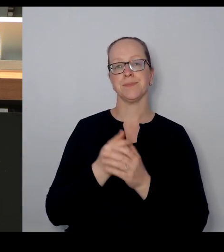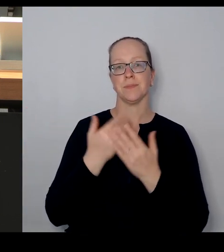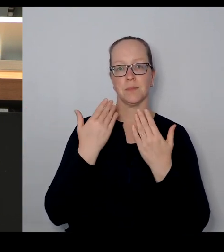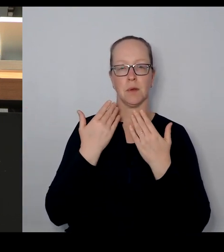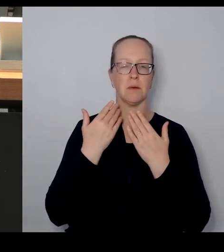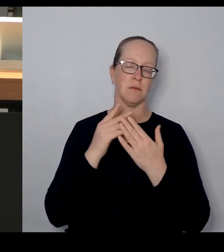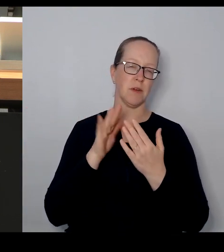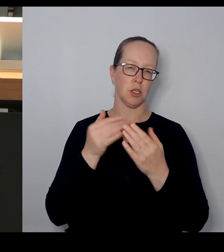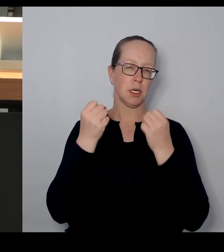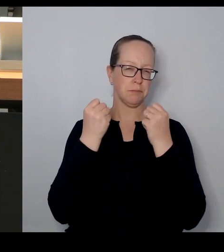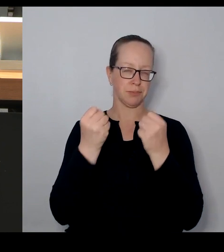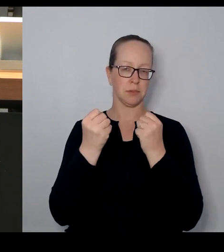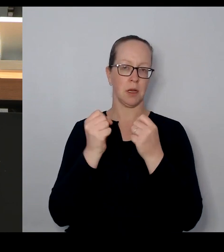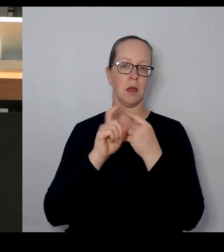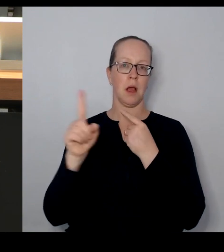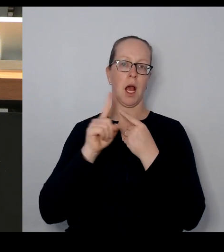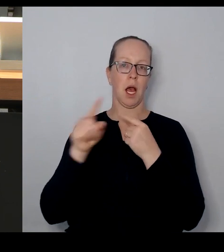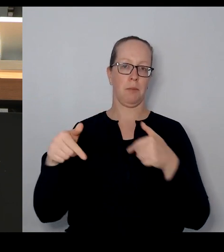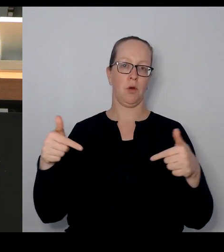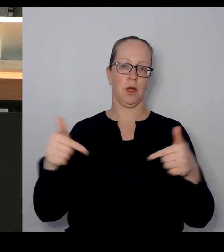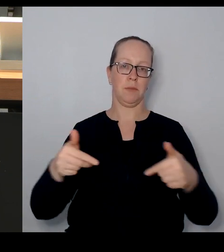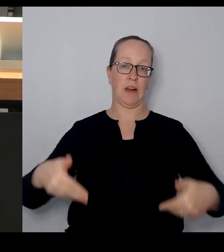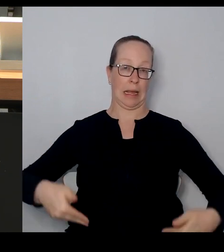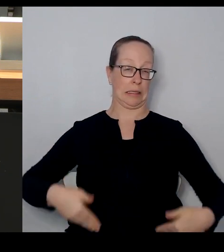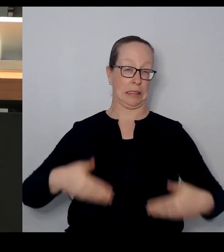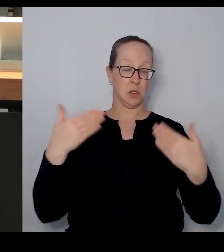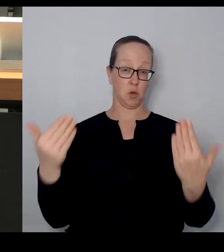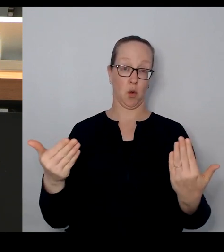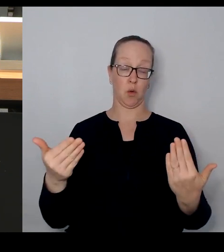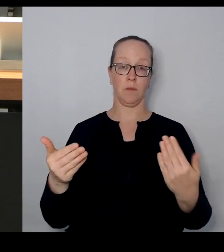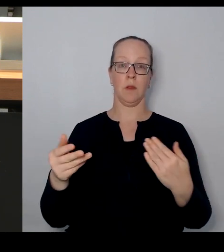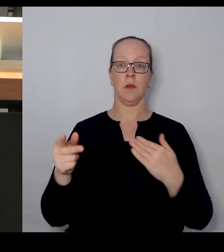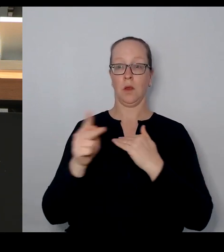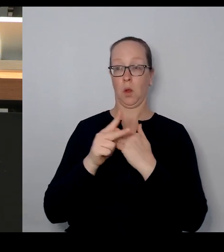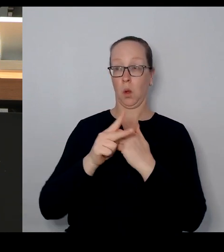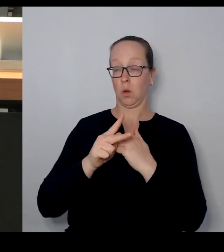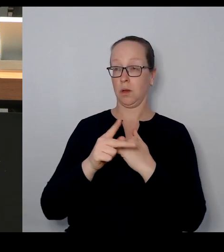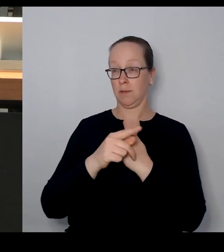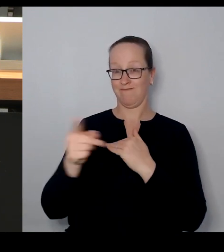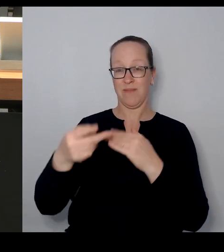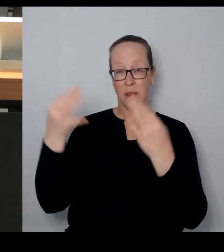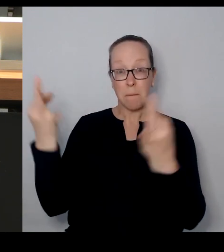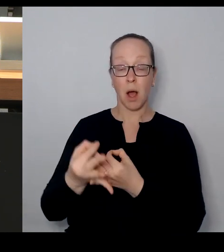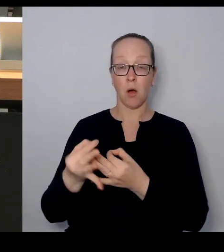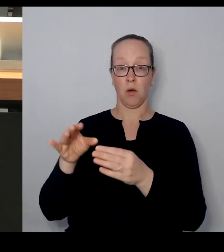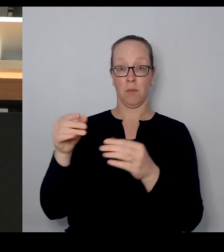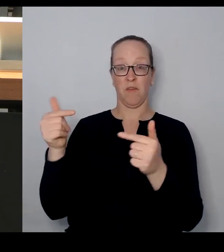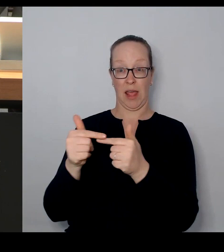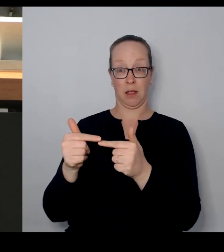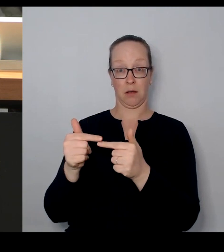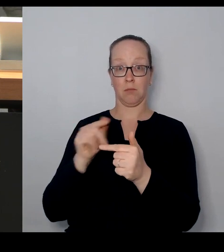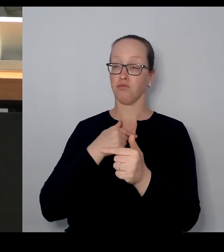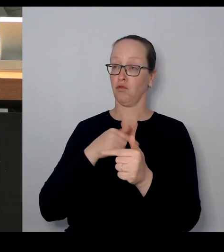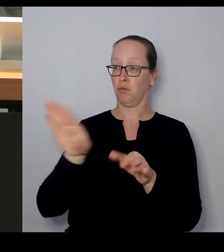nehmen, die auf Hilfe zur Pflege angewiesen sind und die ambulanten Pflegedienste haben auch keine Lust darauf zu warten,